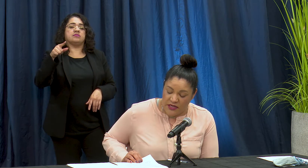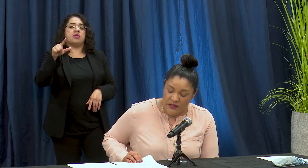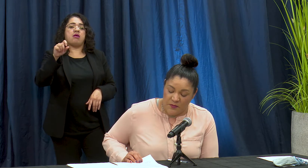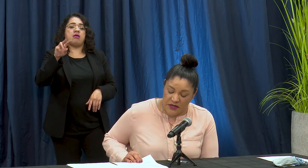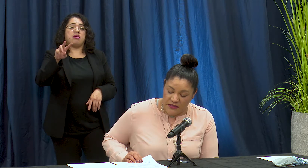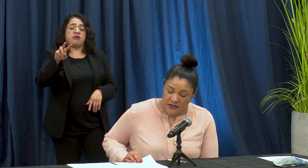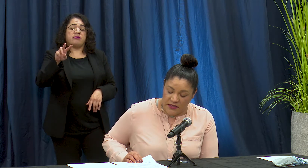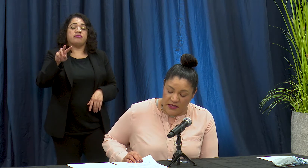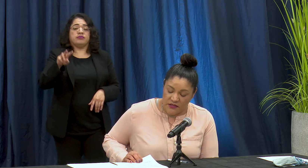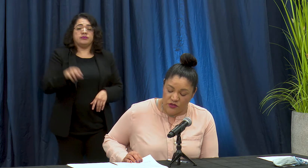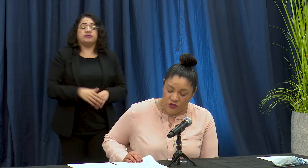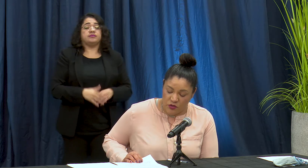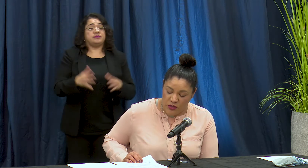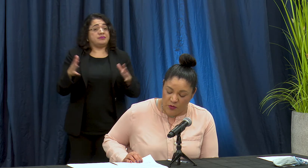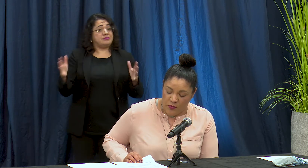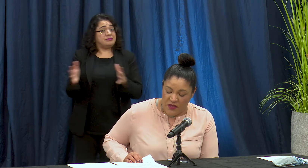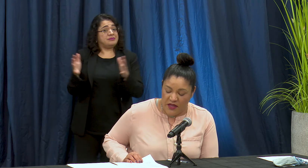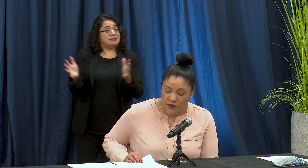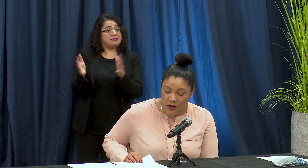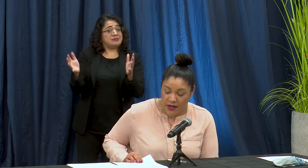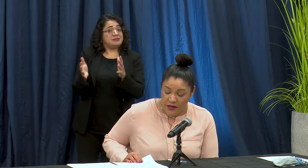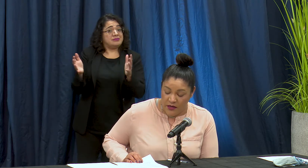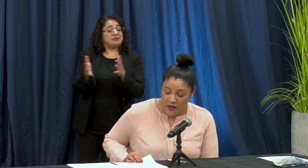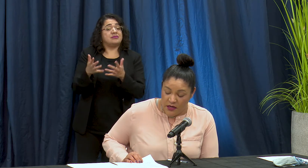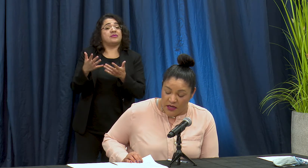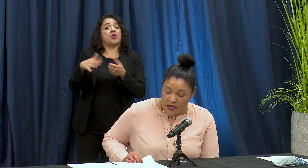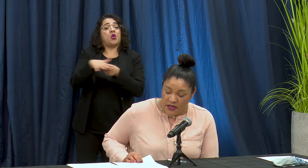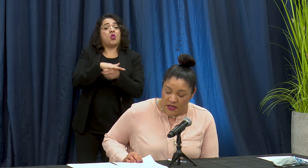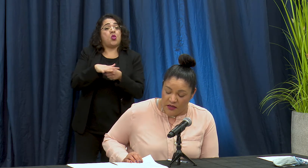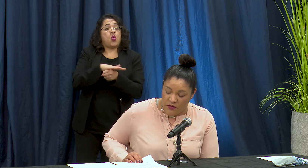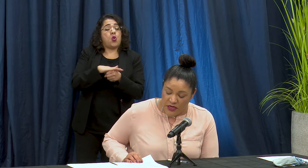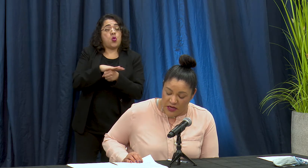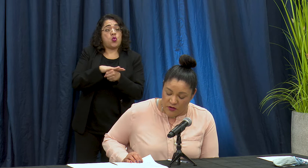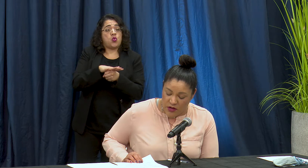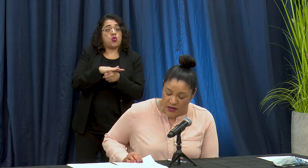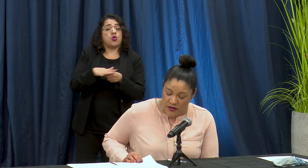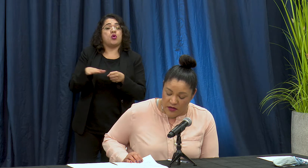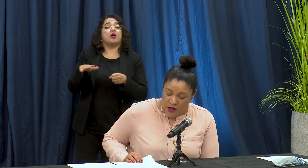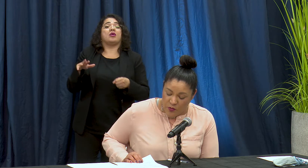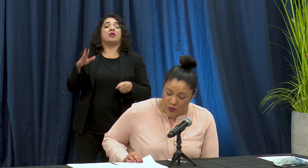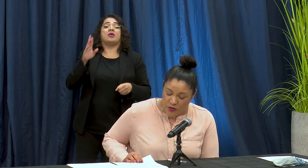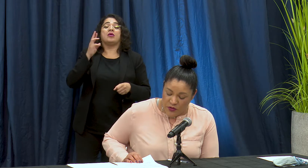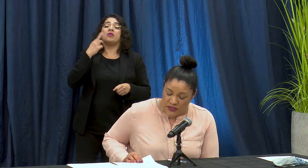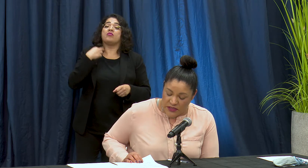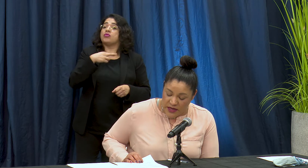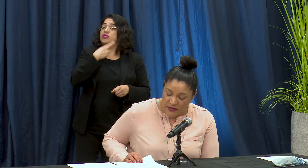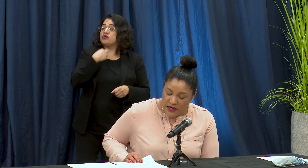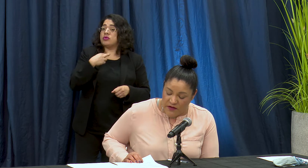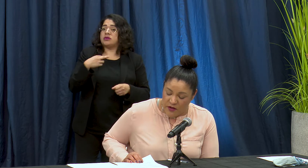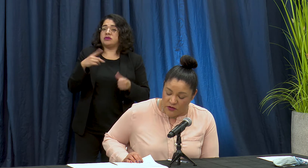las Impreza's que son de propiedad local euro region local priori Lazar trabajos